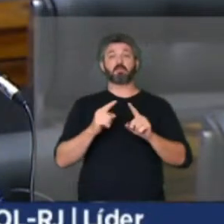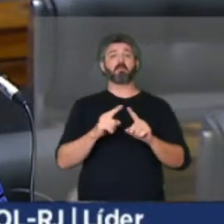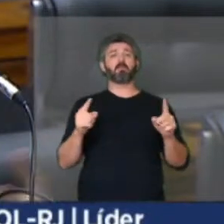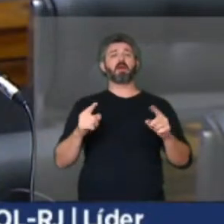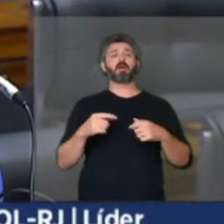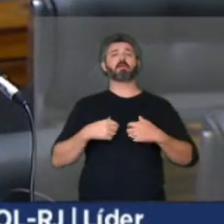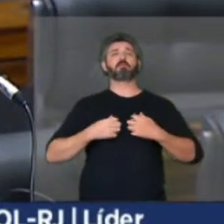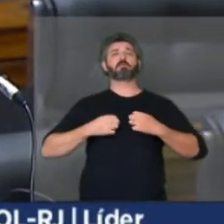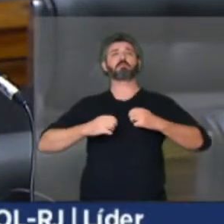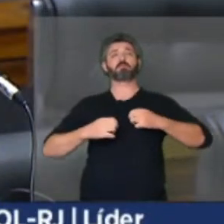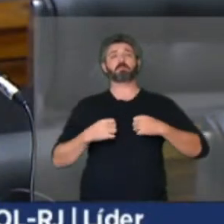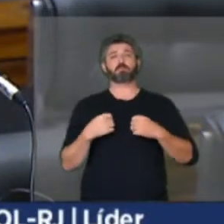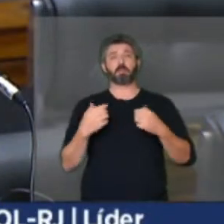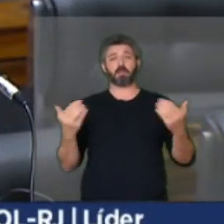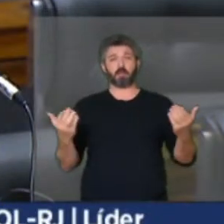INVESTIGAR CRIMES CIBERNÉ TICOS, MAS POR QUE ESTAMOS